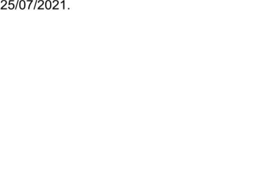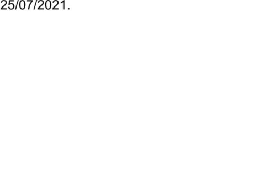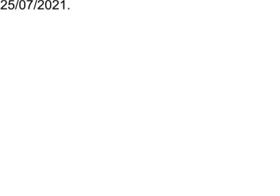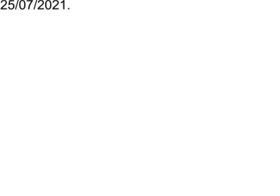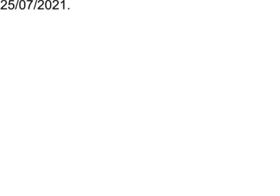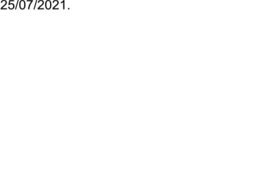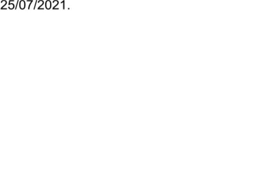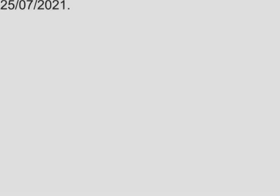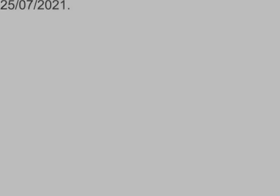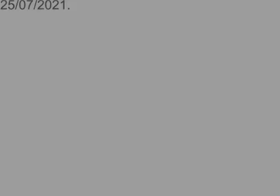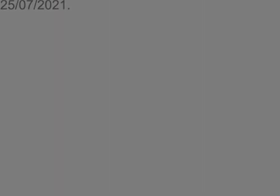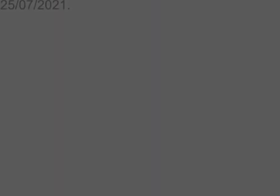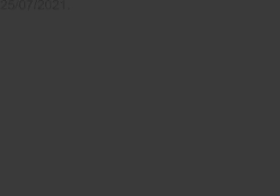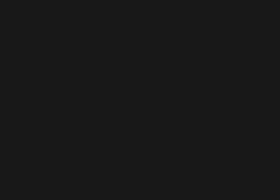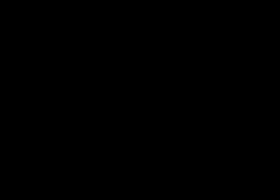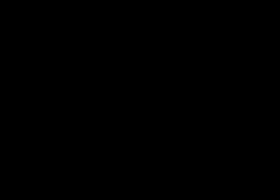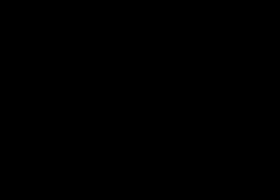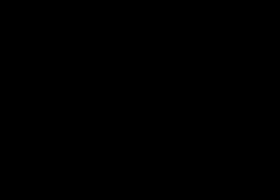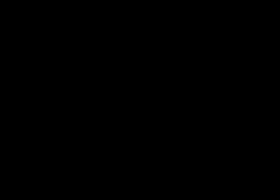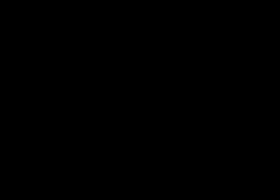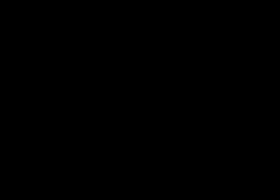[Música] [Aplausos] [Música]